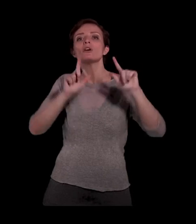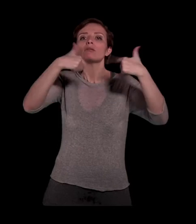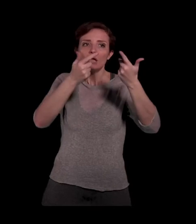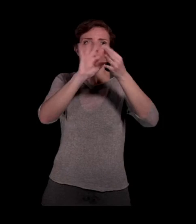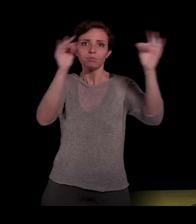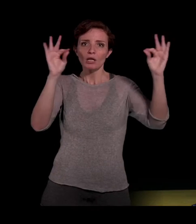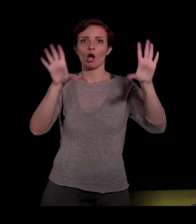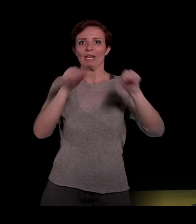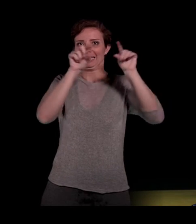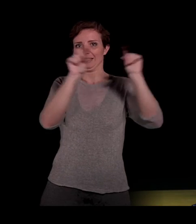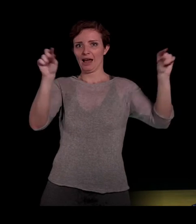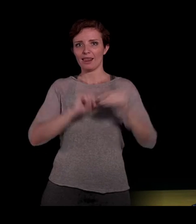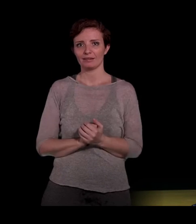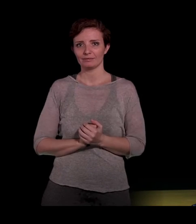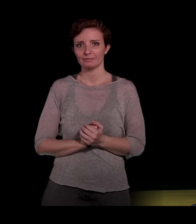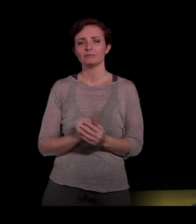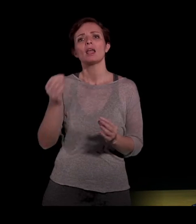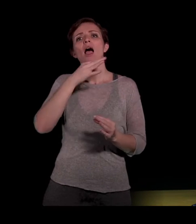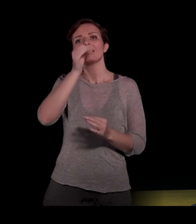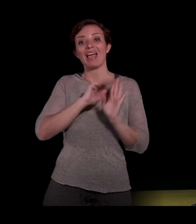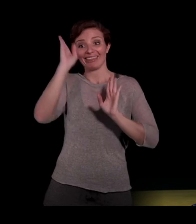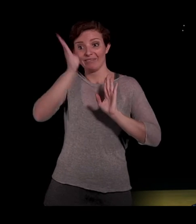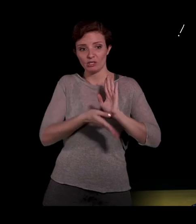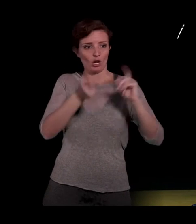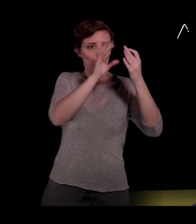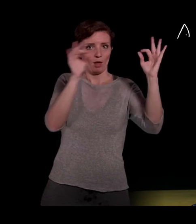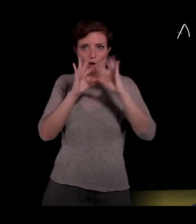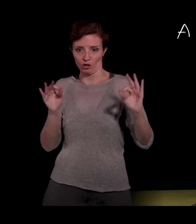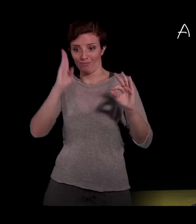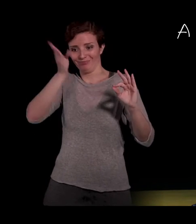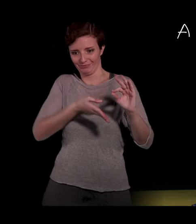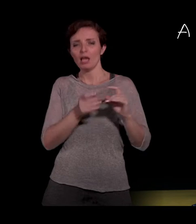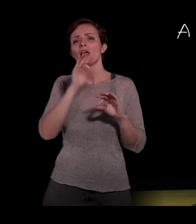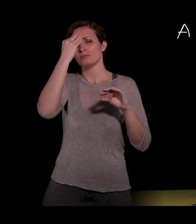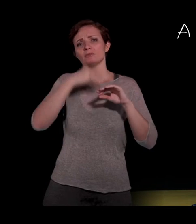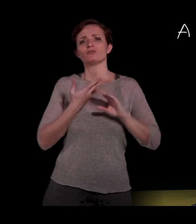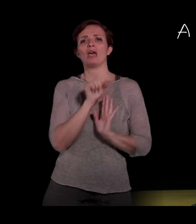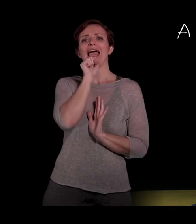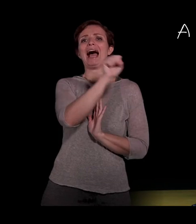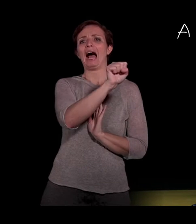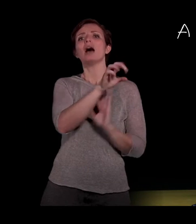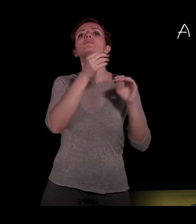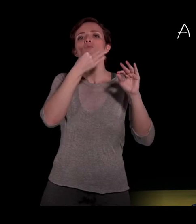Vediamo la divisione tra due polinomi. Se abbiamo un polinomio A che è divisibile per un polinomio B,